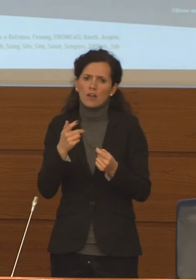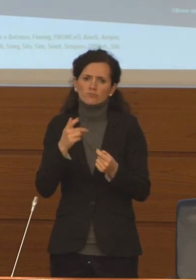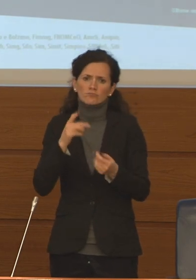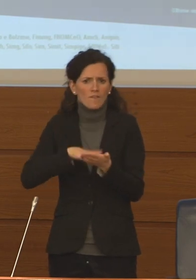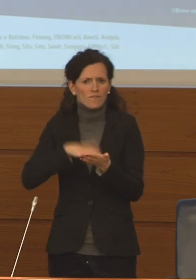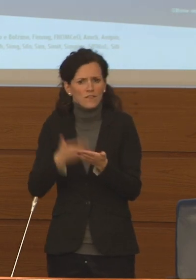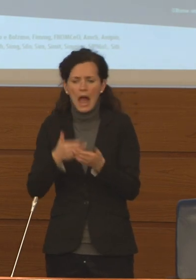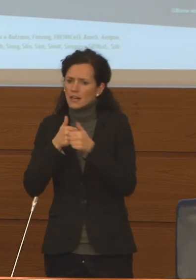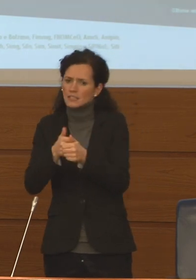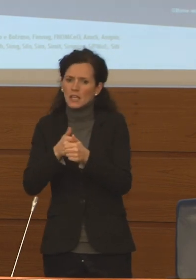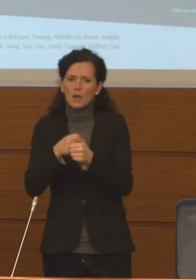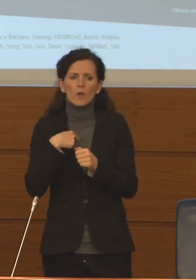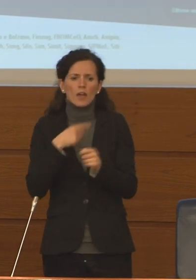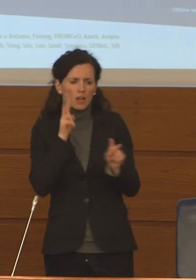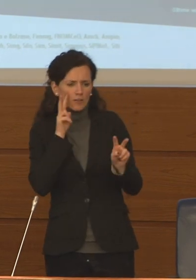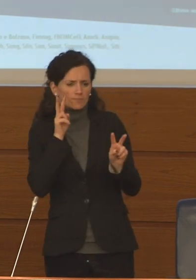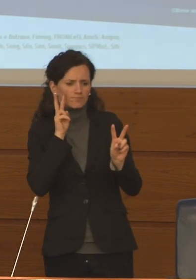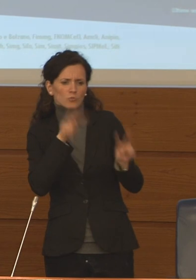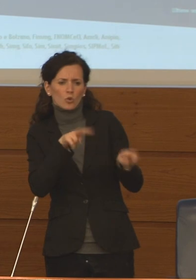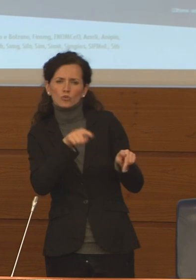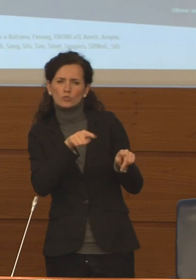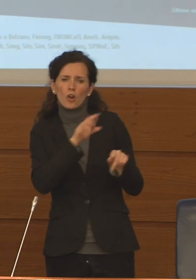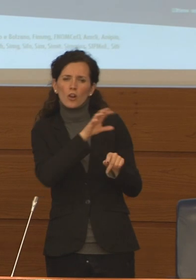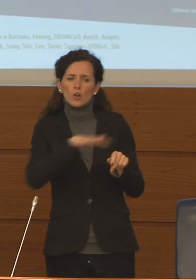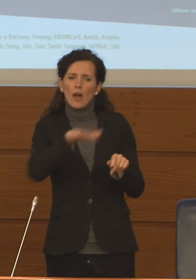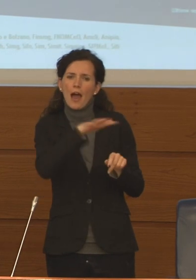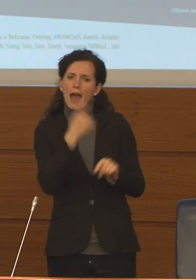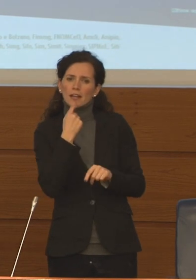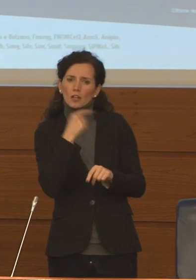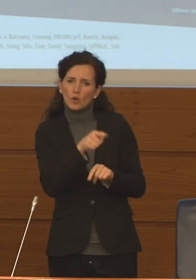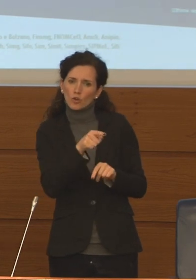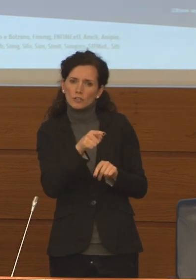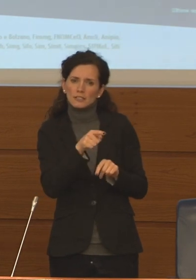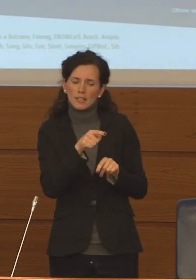nelle aree rosse piuttosto che nelle altre regioni, quindi credo che la